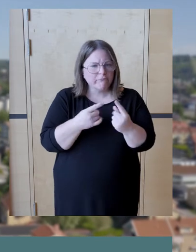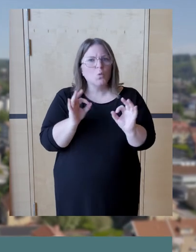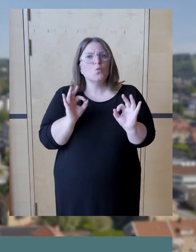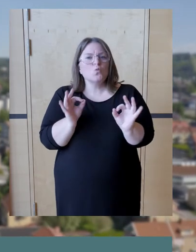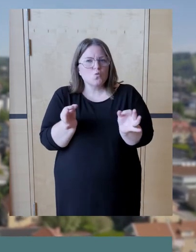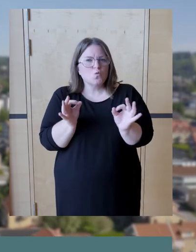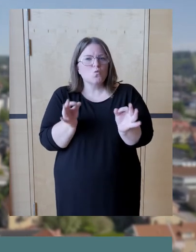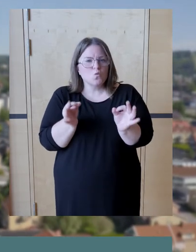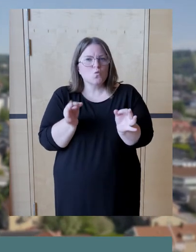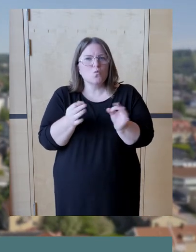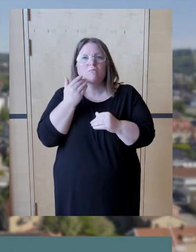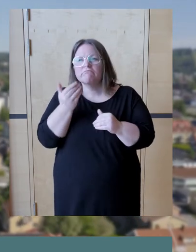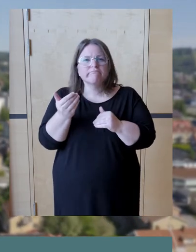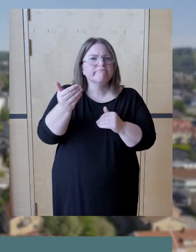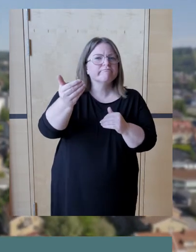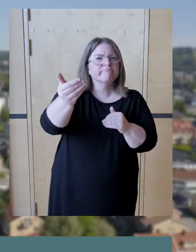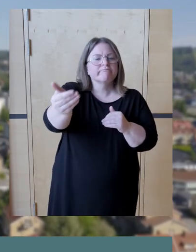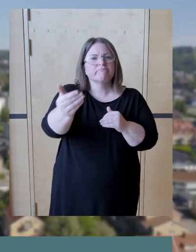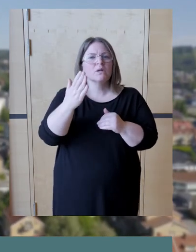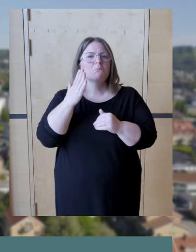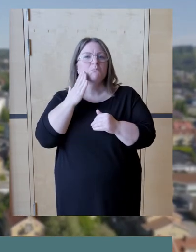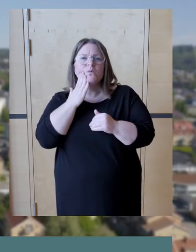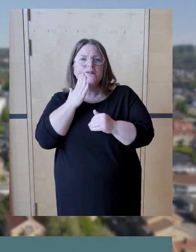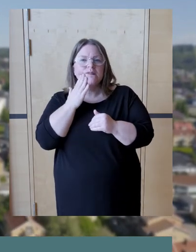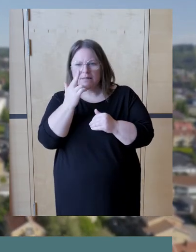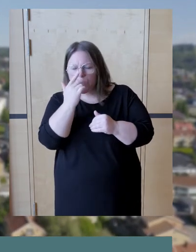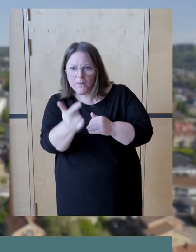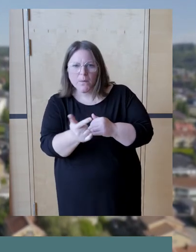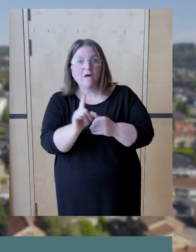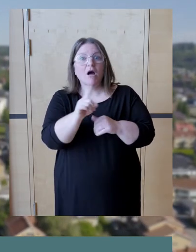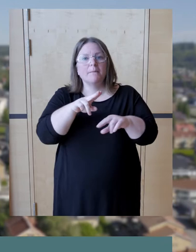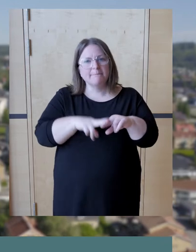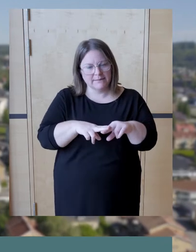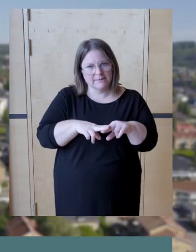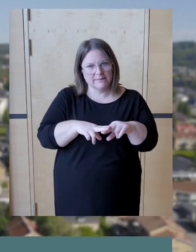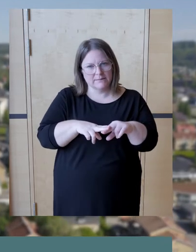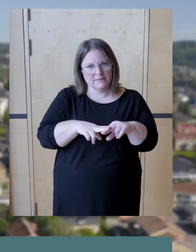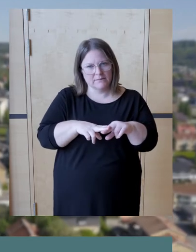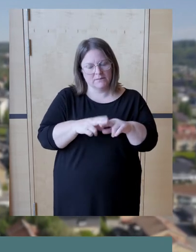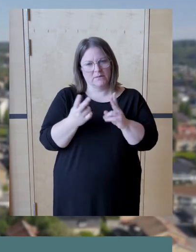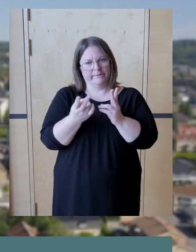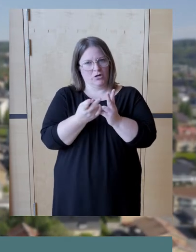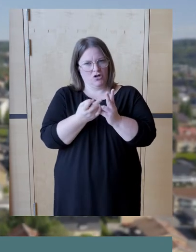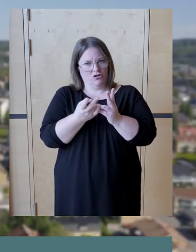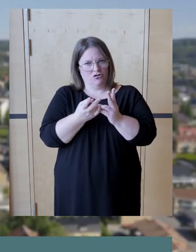Framtida Boende ska se ut och var ska jag plocka lisserat Så det fanns naturligtvis ett behov Tid